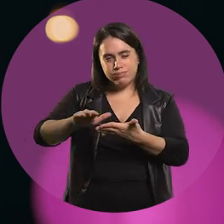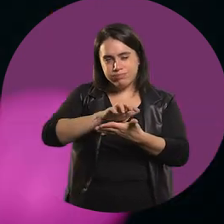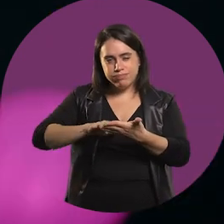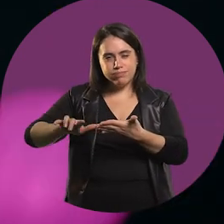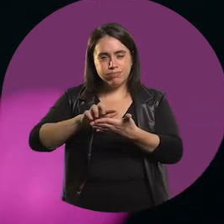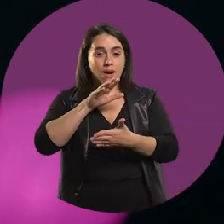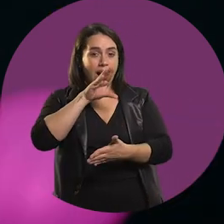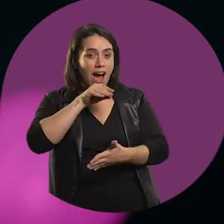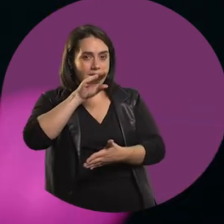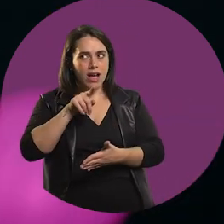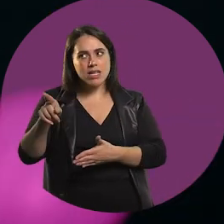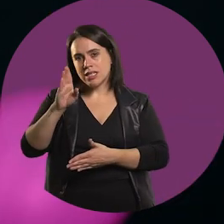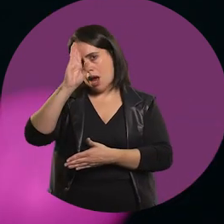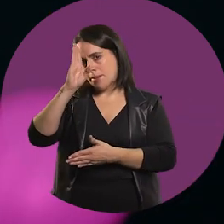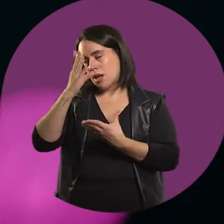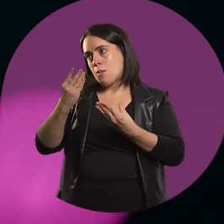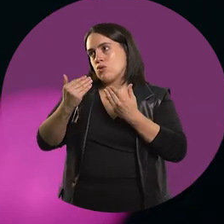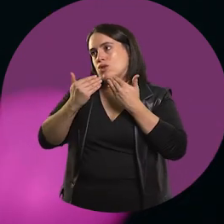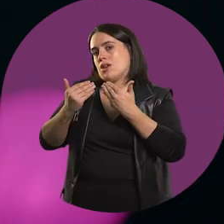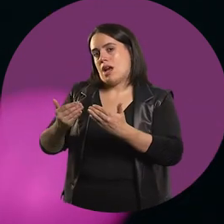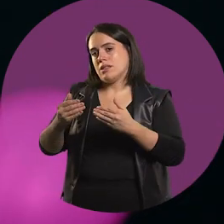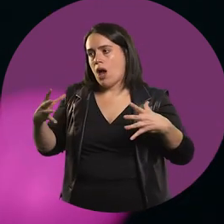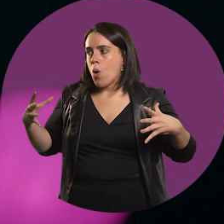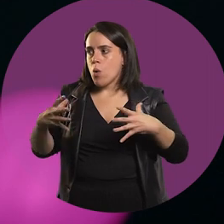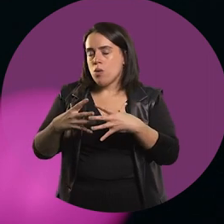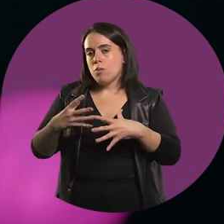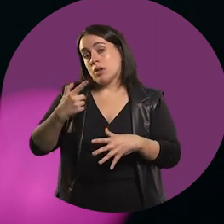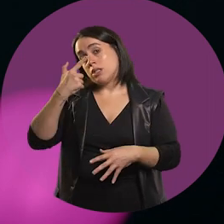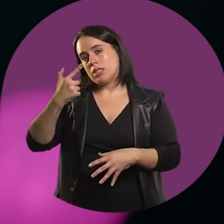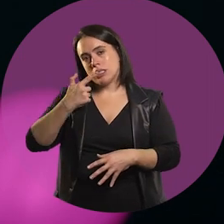Entonces eso, es un tremendo trabajo.